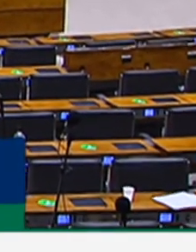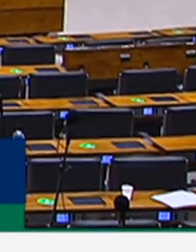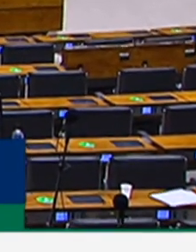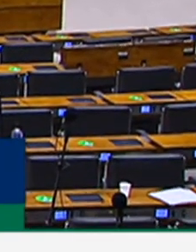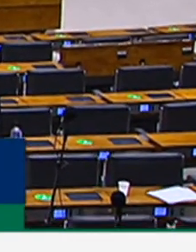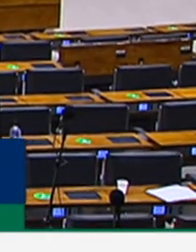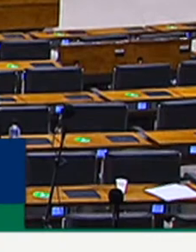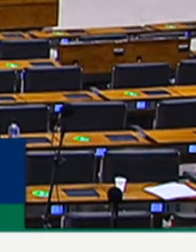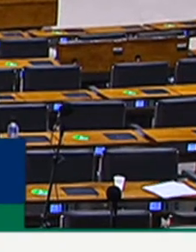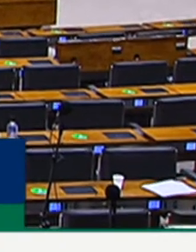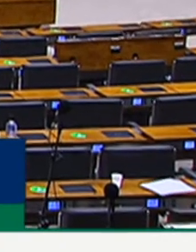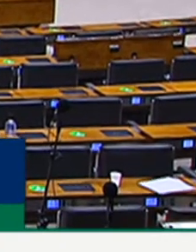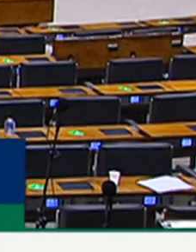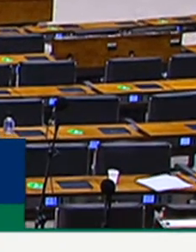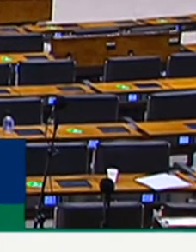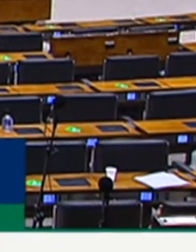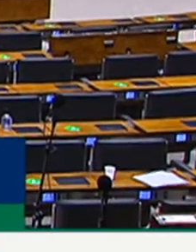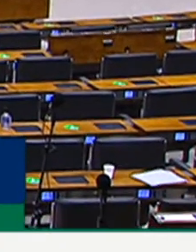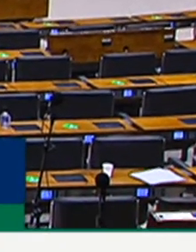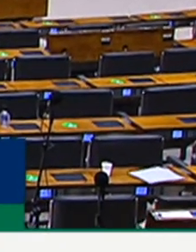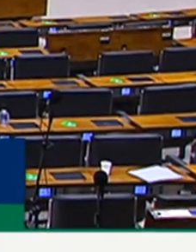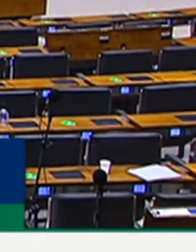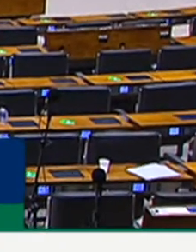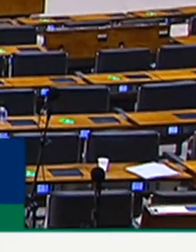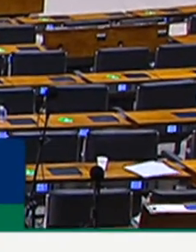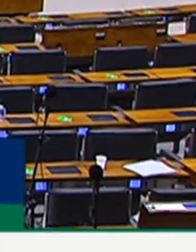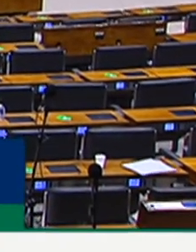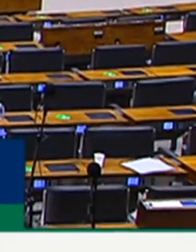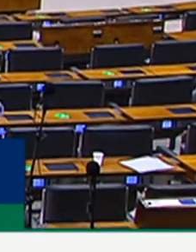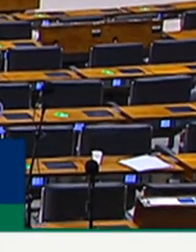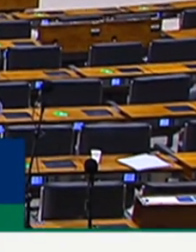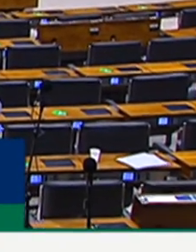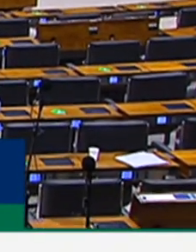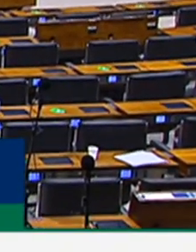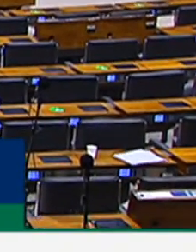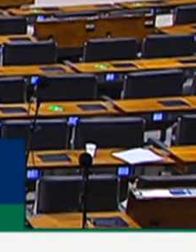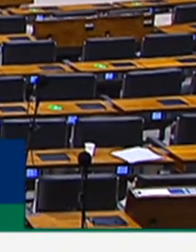VEZ DE 75% E 80%, COMO ESTAVA PREVENDO O RELATOR, VOLTARAM A VALER OS ÍNDICES DE ATÉ 15%